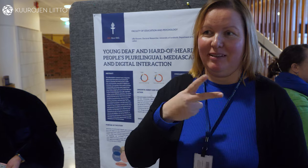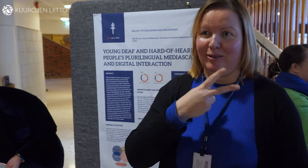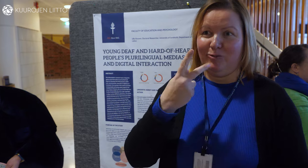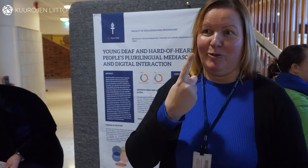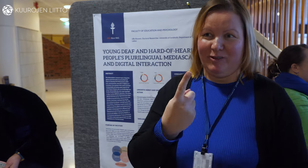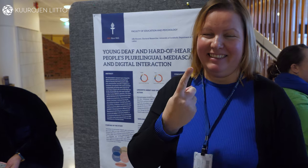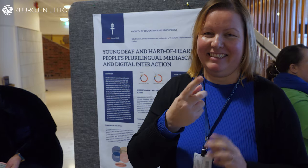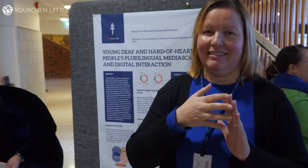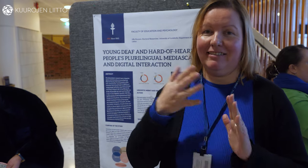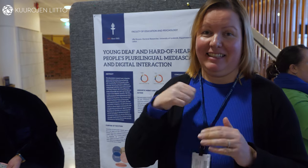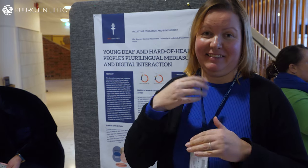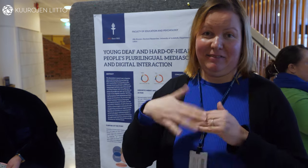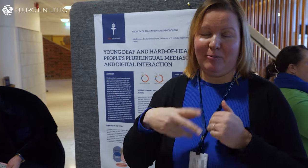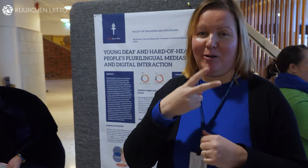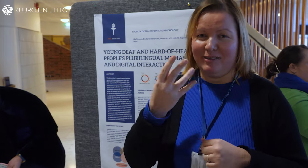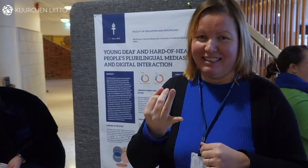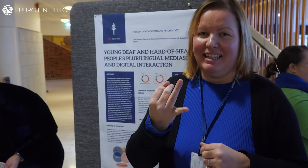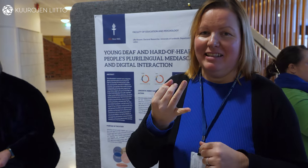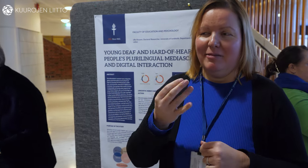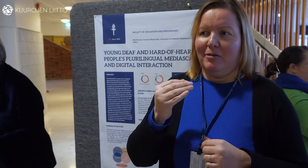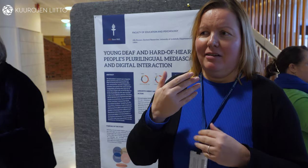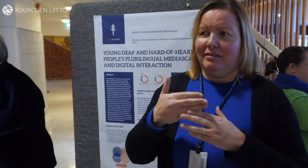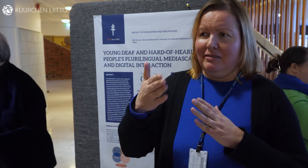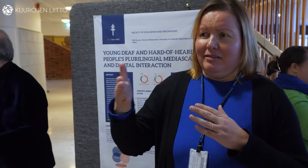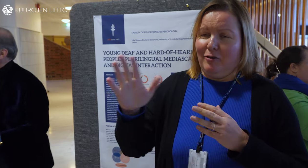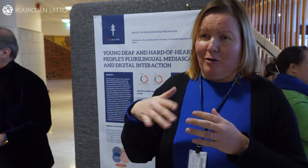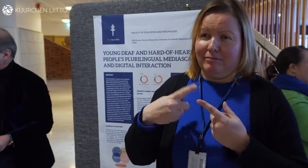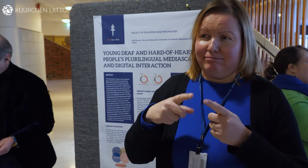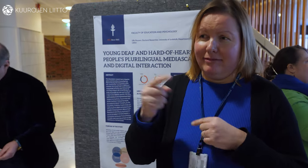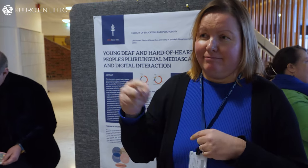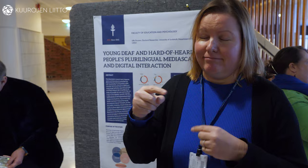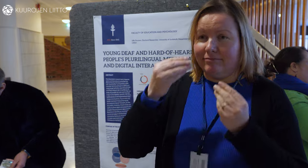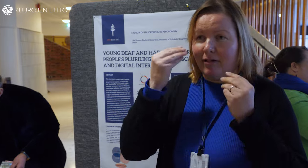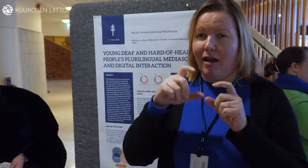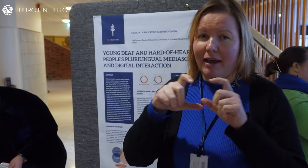ja opiskelin itsekin siellä vuodesta 2001 aina vuoteen 2007 saakka. Sen jälkeen olen opiskellut kaikenlaista muutakin -